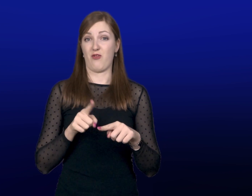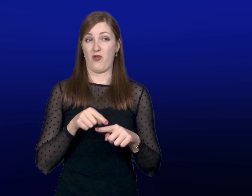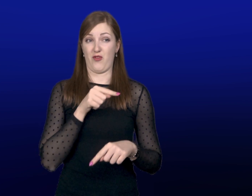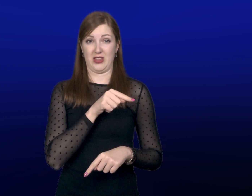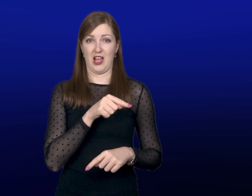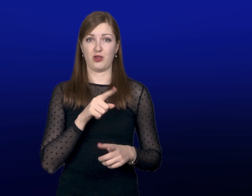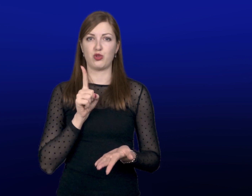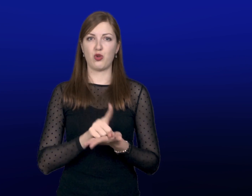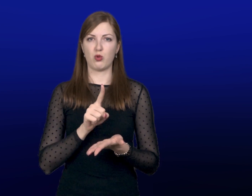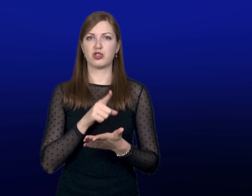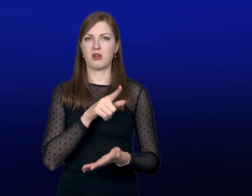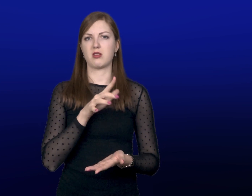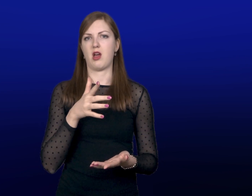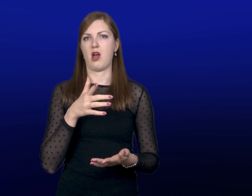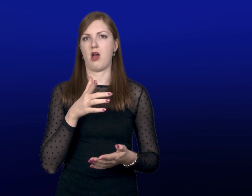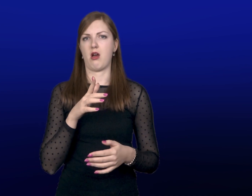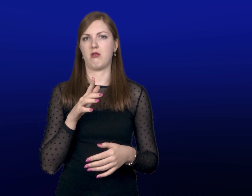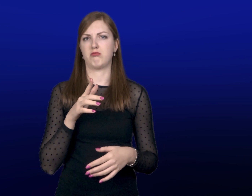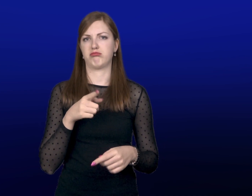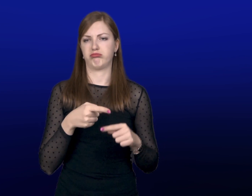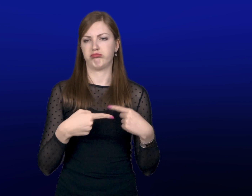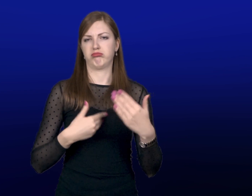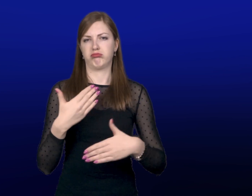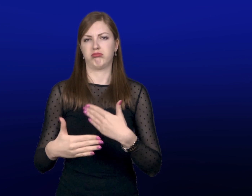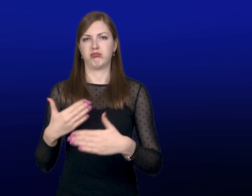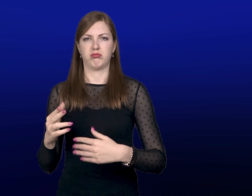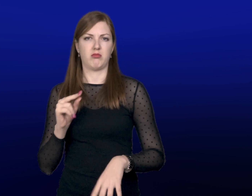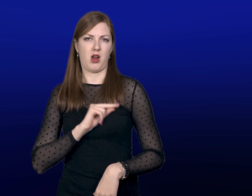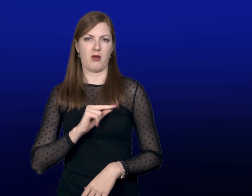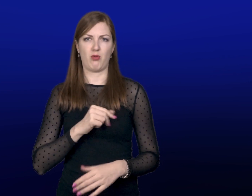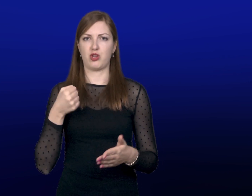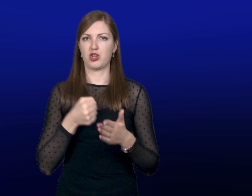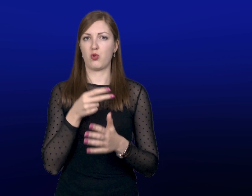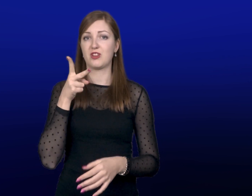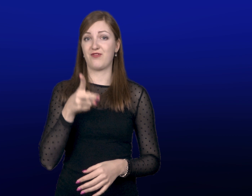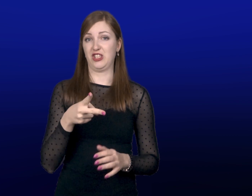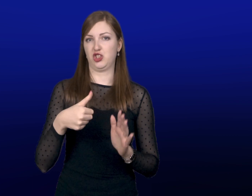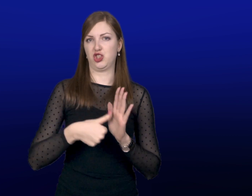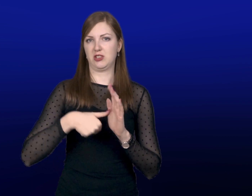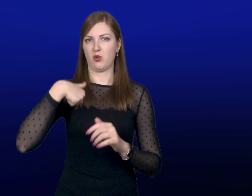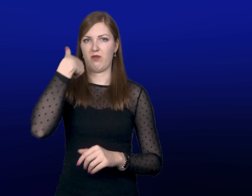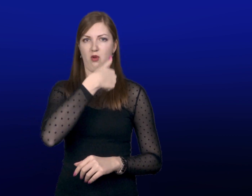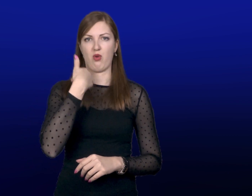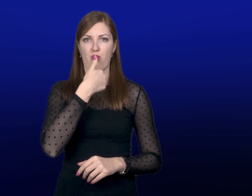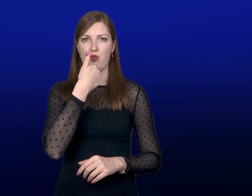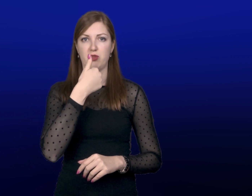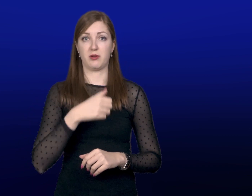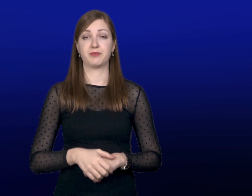Эту должность она занимала до 2006 года.